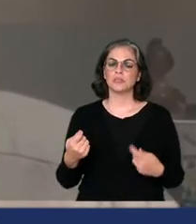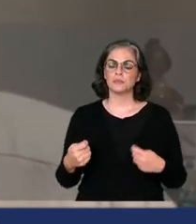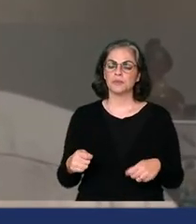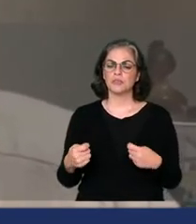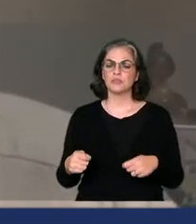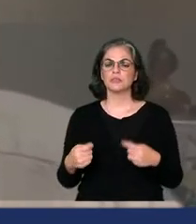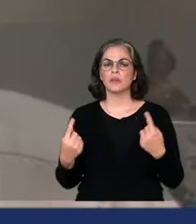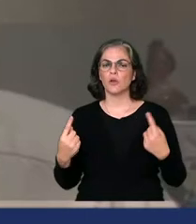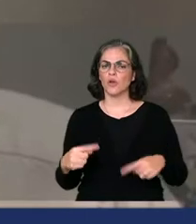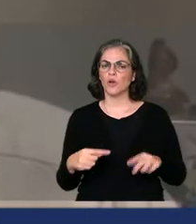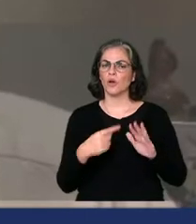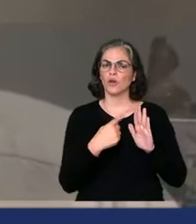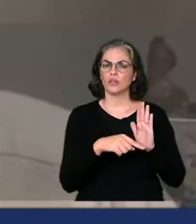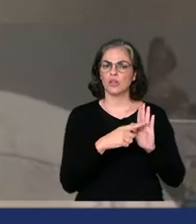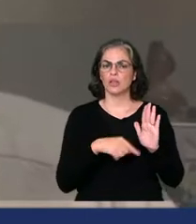ALDIR BLANC E PRECISAMOS, PRESIDENTE, DERRUBAR O VETO